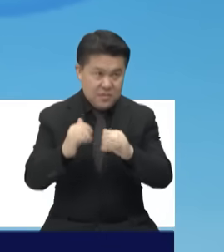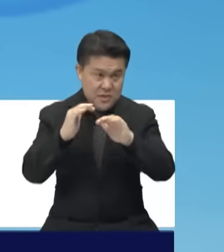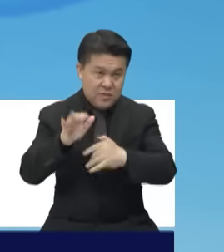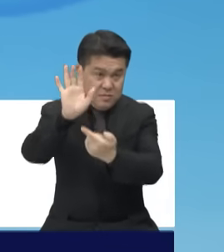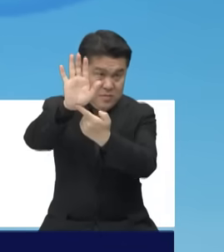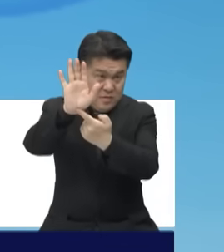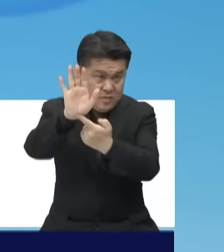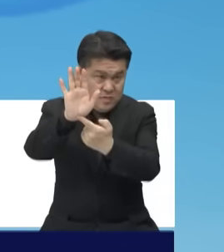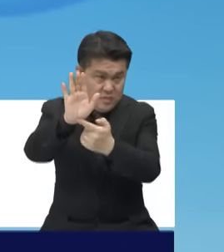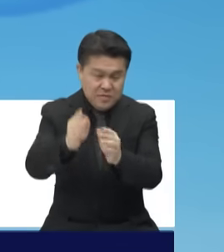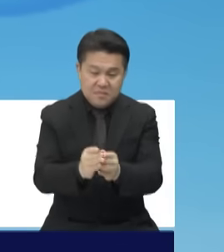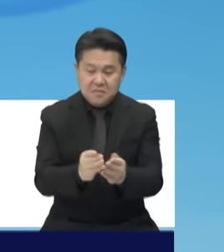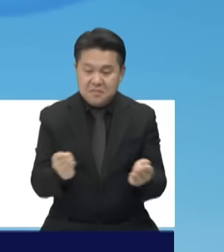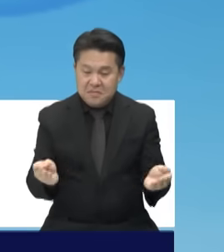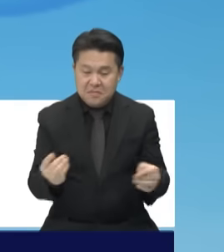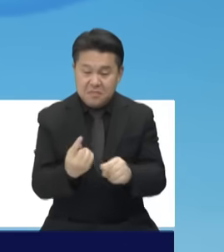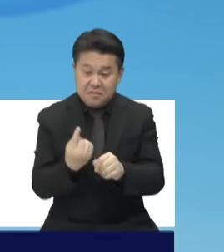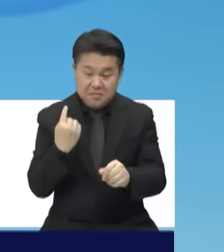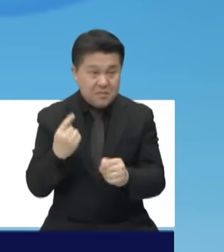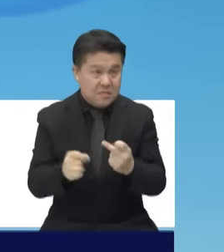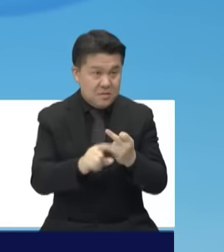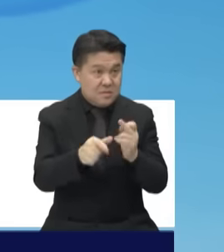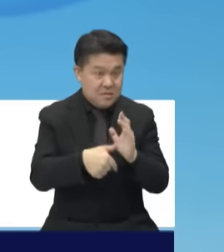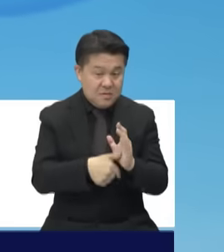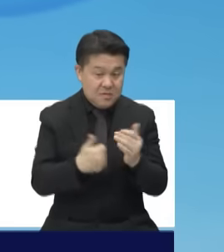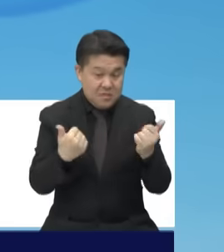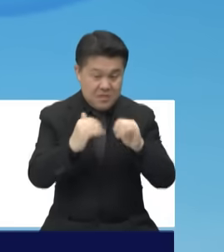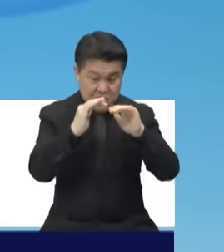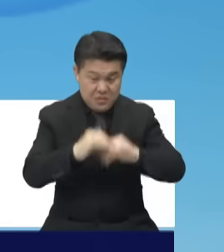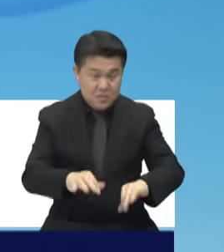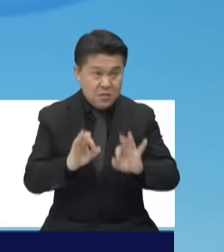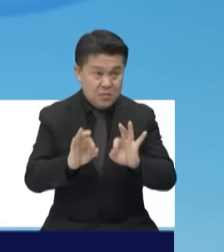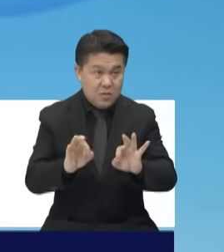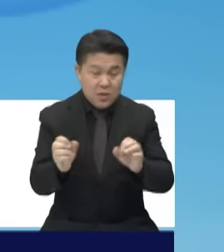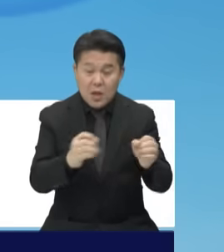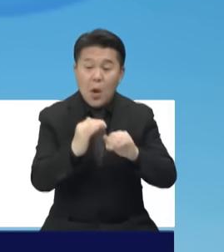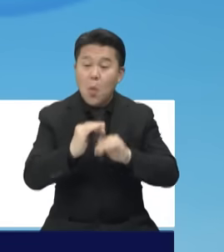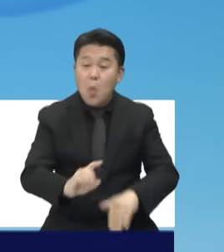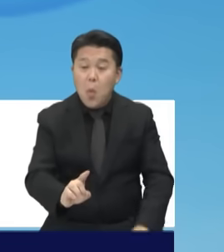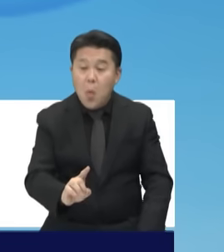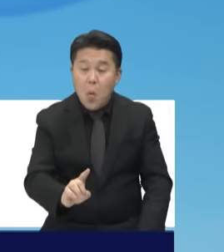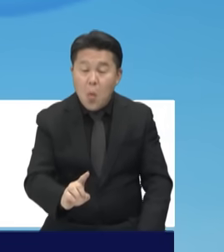지난 12월에 있었던 FOMC 회의에서 무슨 내용이 오고갔나 이렇게 봤는데 내용이